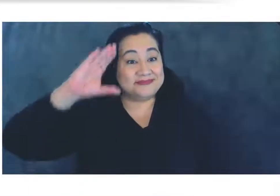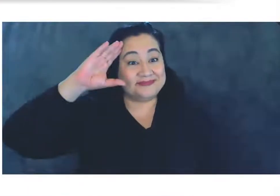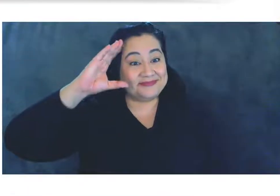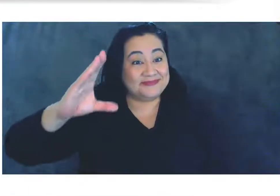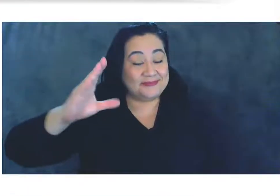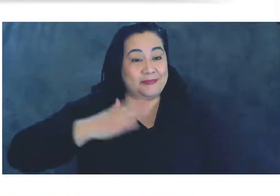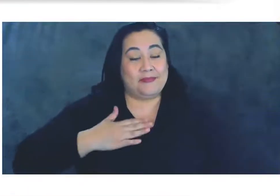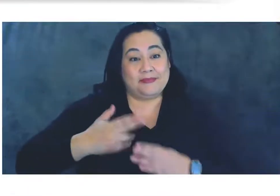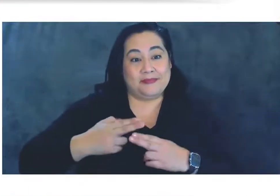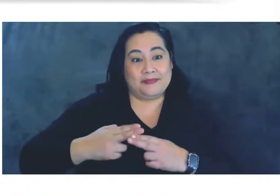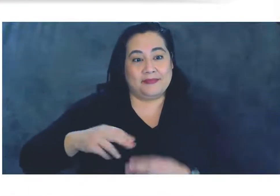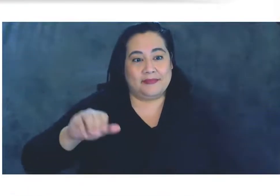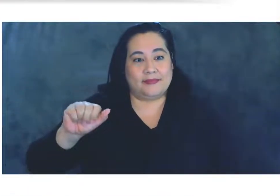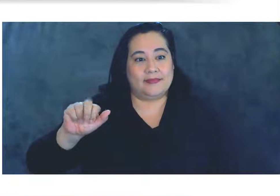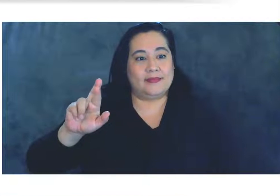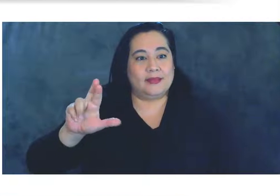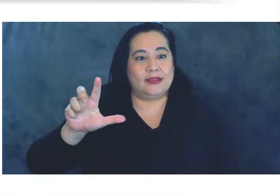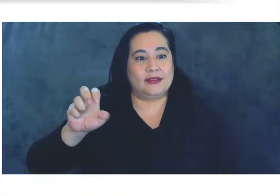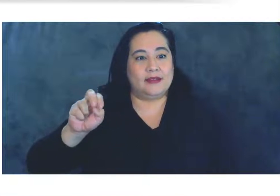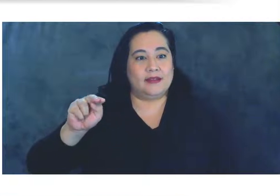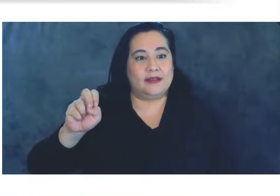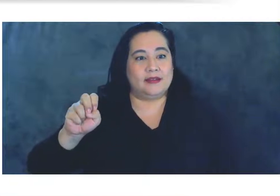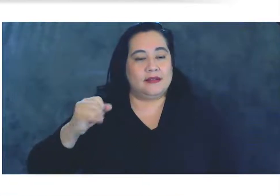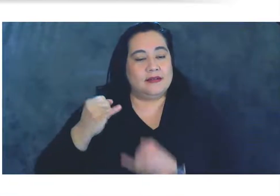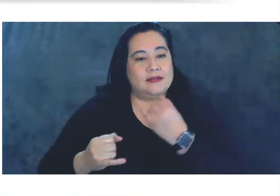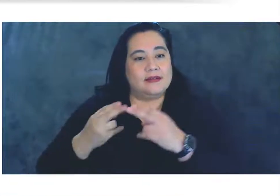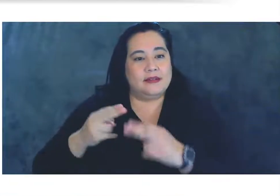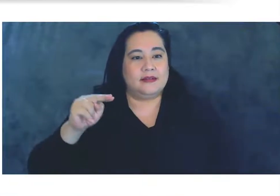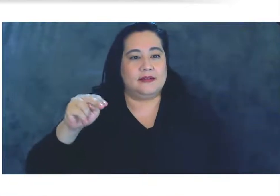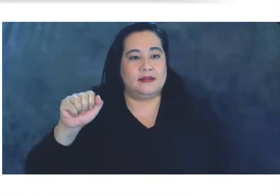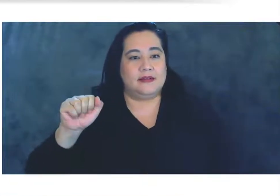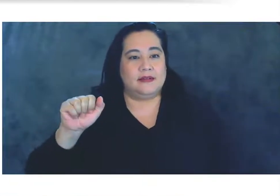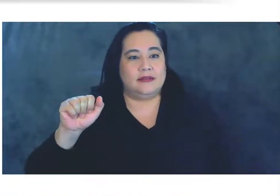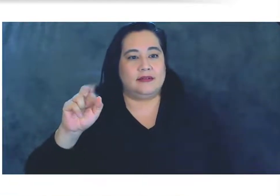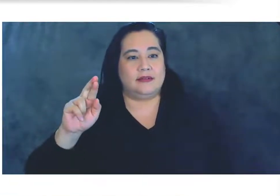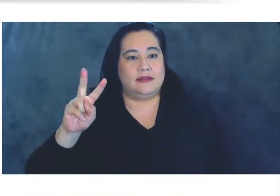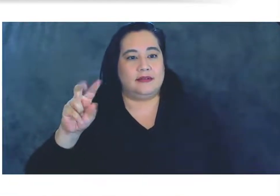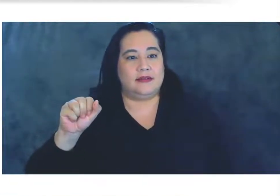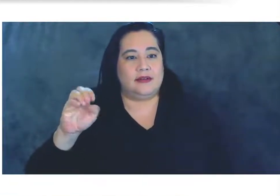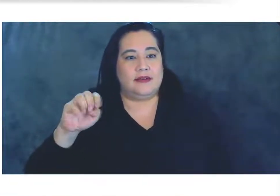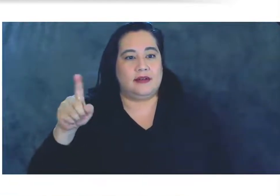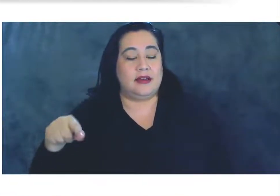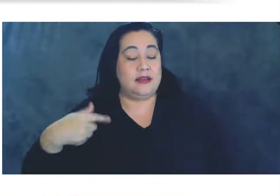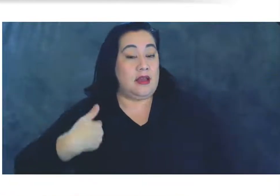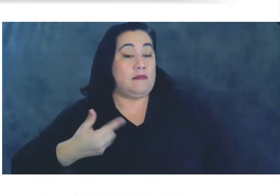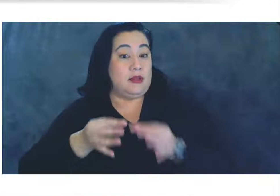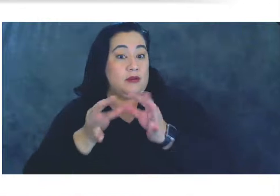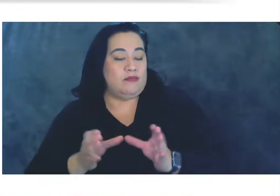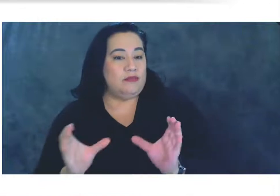Hola! Mi nombre es Arlene Narváez ... y soy una interprete certificada a nivel nacional ...